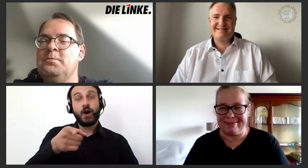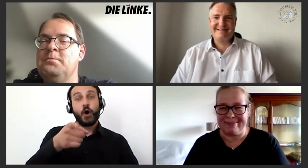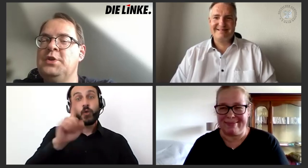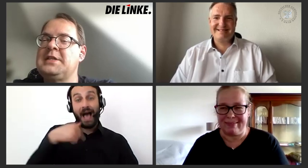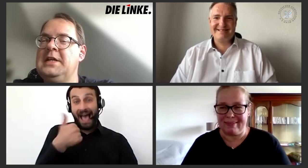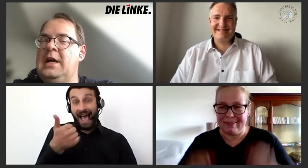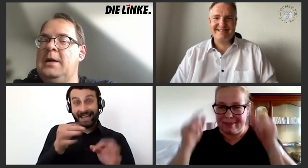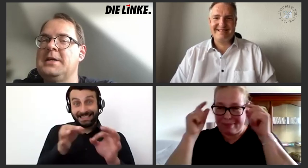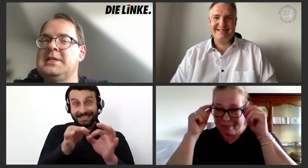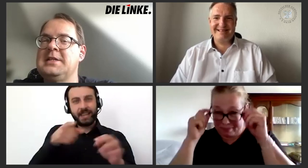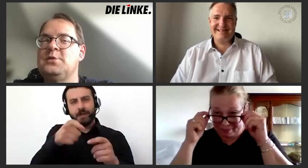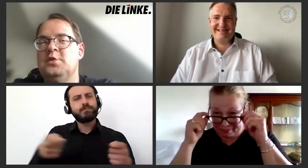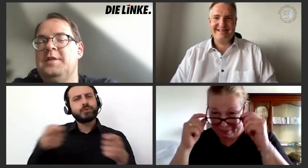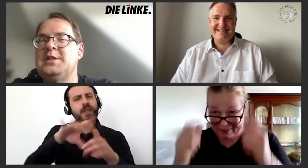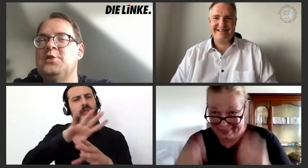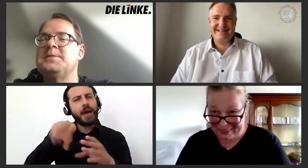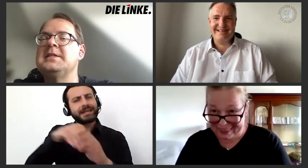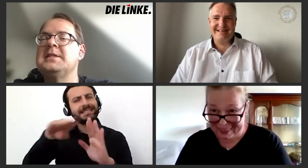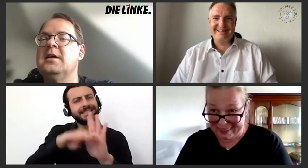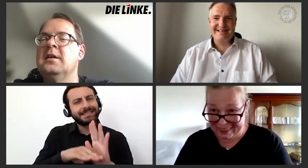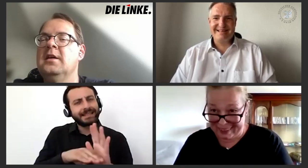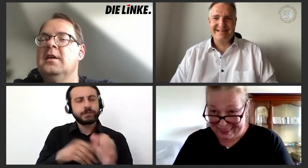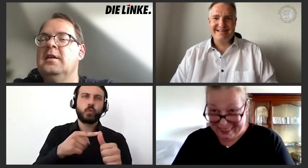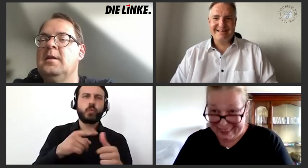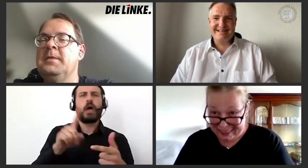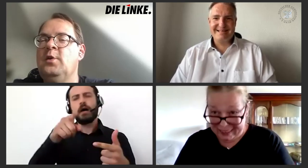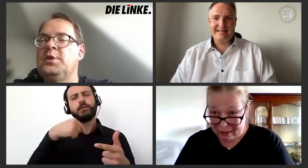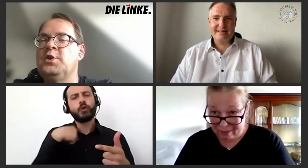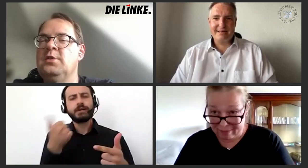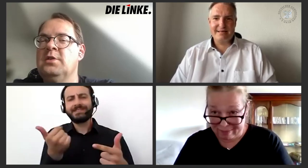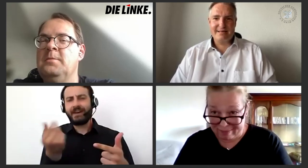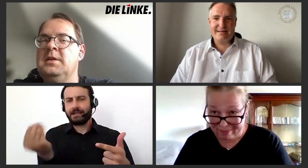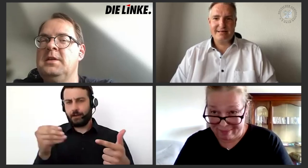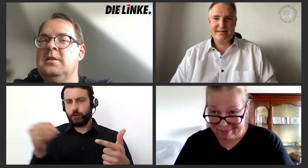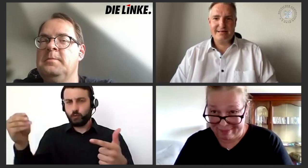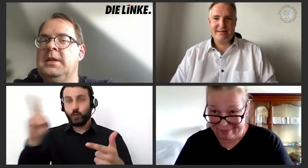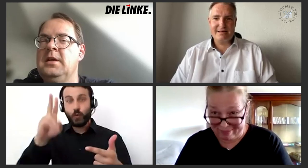noch einen Satz zum Bundesteilhabegesetz, oder vielleicht auch zwei, sagen. Ich habe mir auch